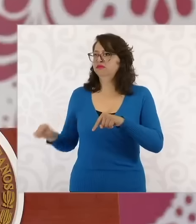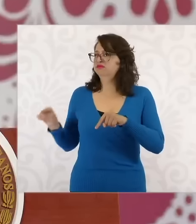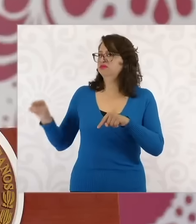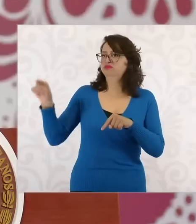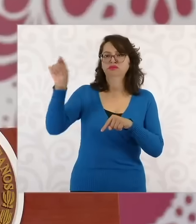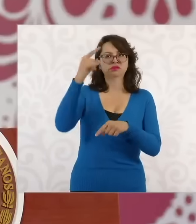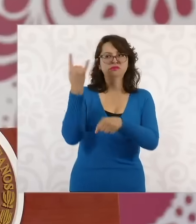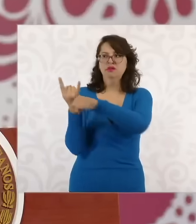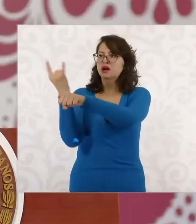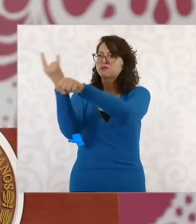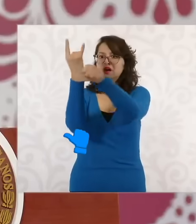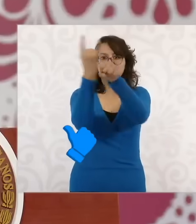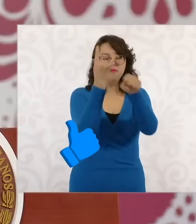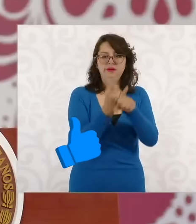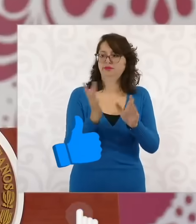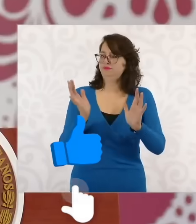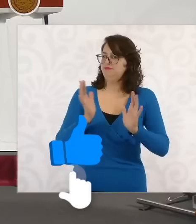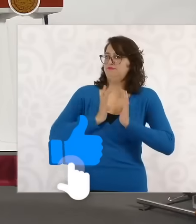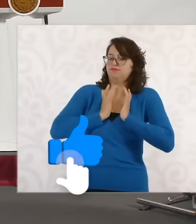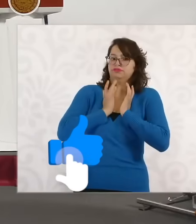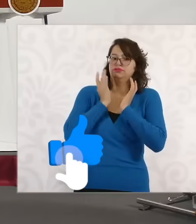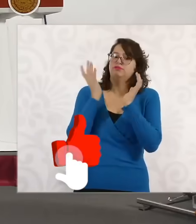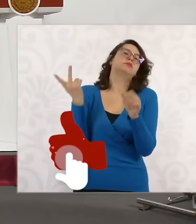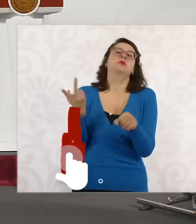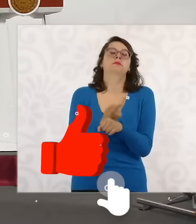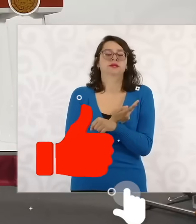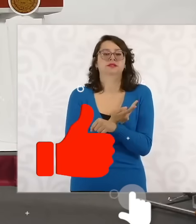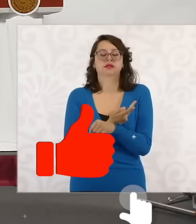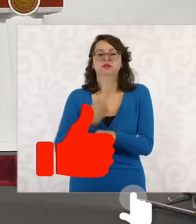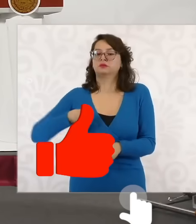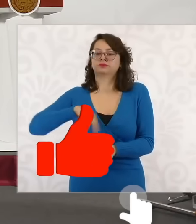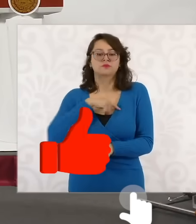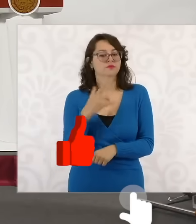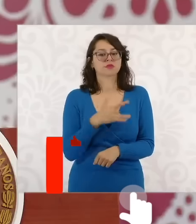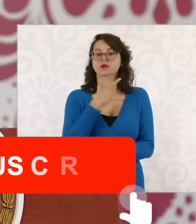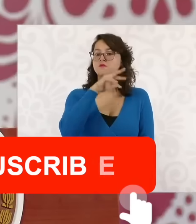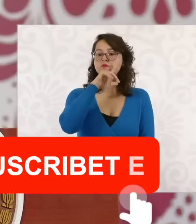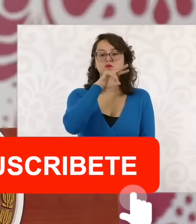pero estas compañías siguen siendo pues uno de nuestros problemas recurrentes. Y cuando hablo de,